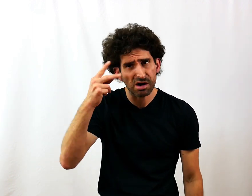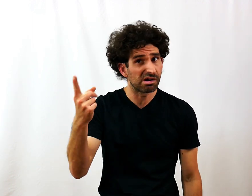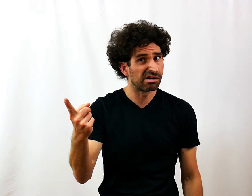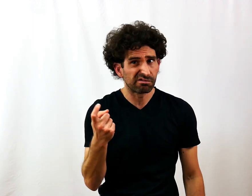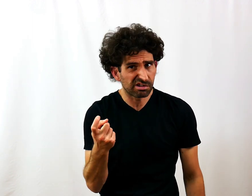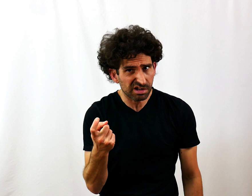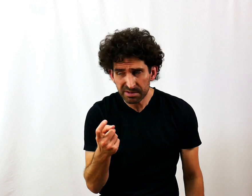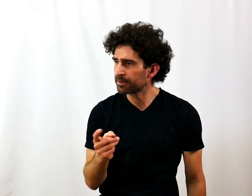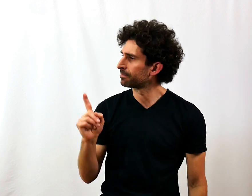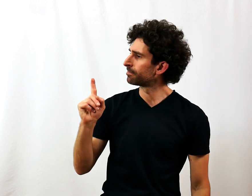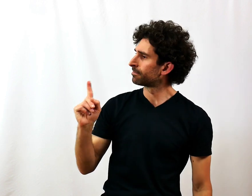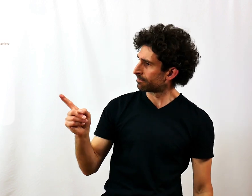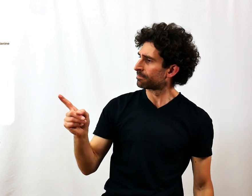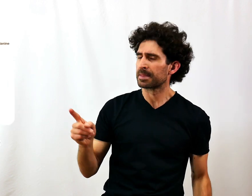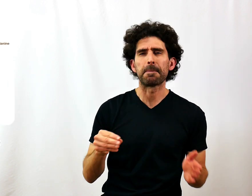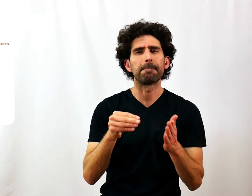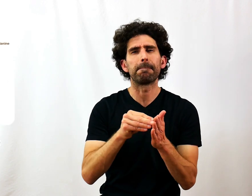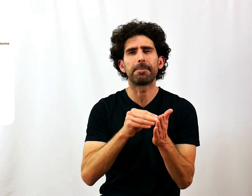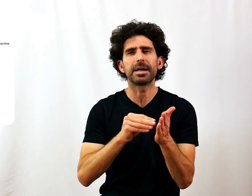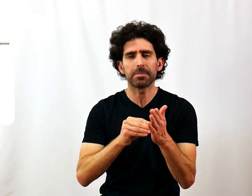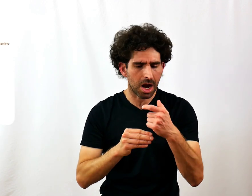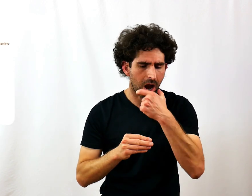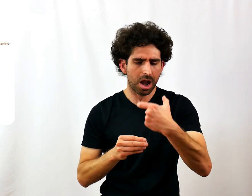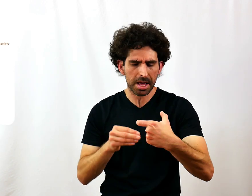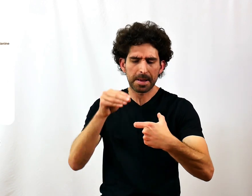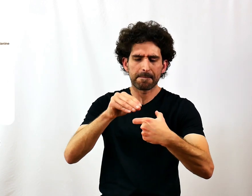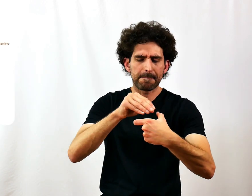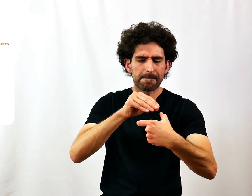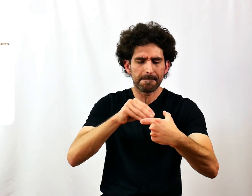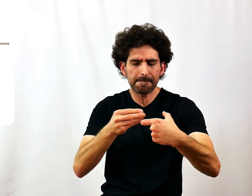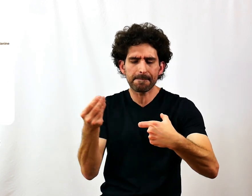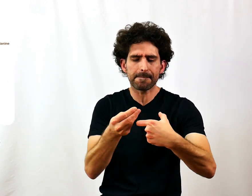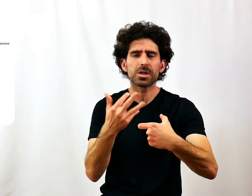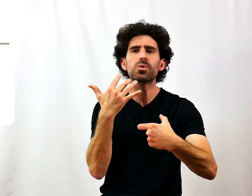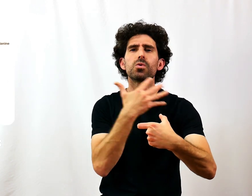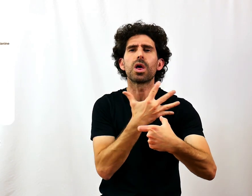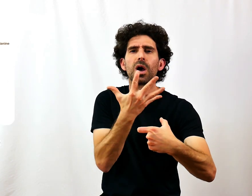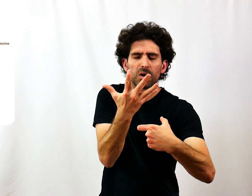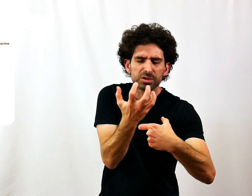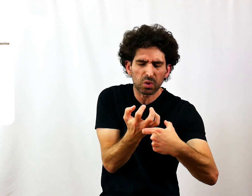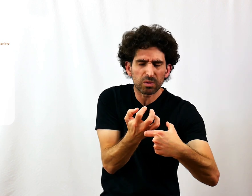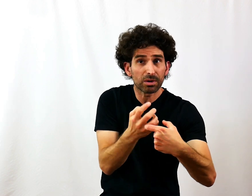Cela vient de la mélanine, un pigment qui donne une couleur foncée à la langue.